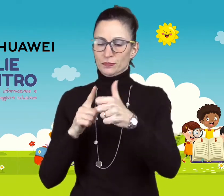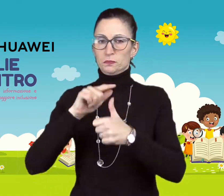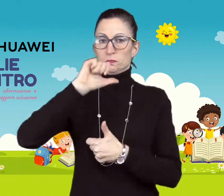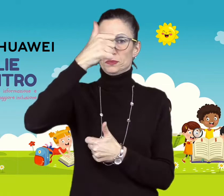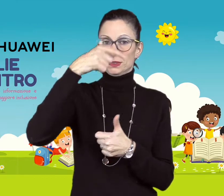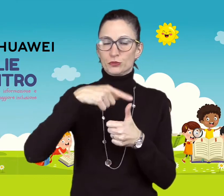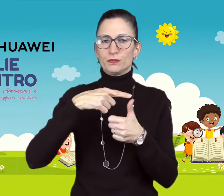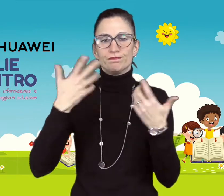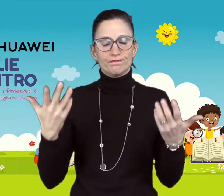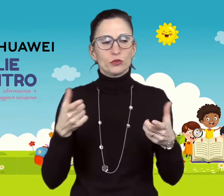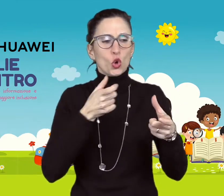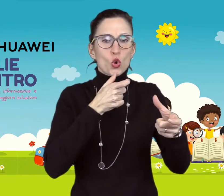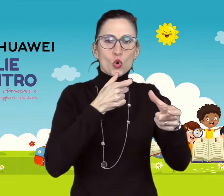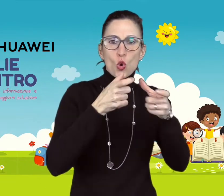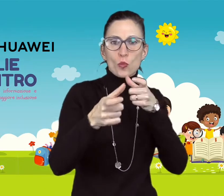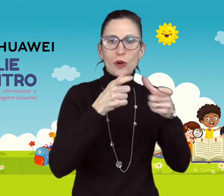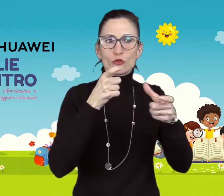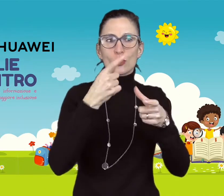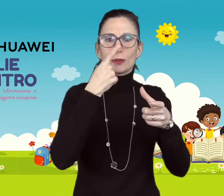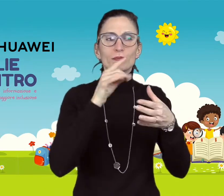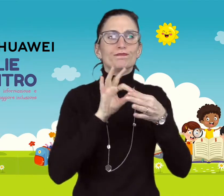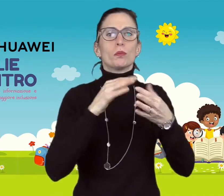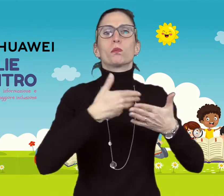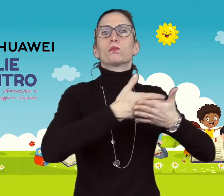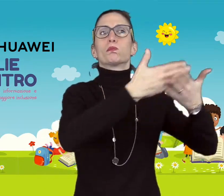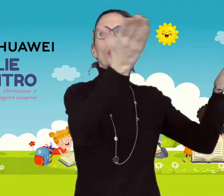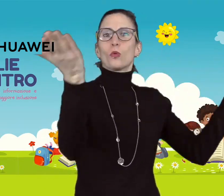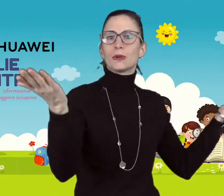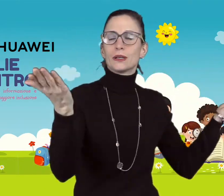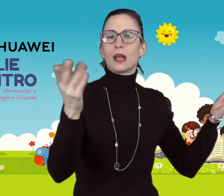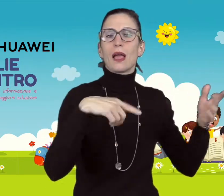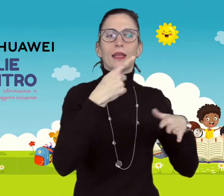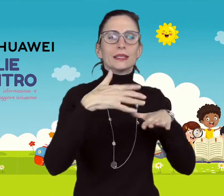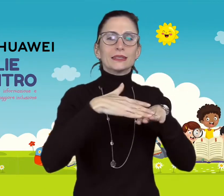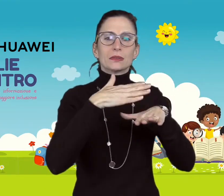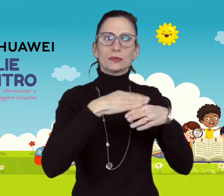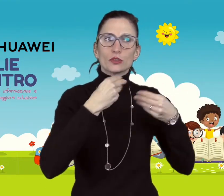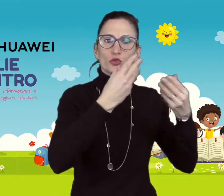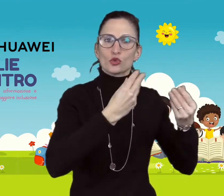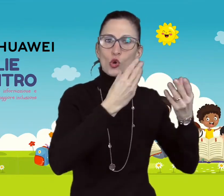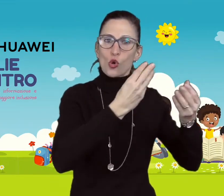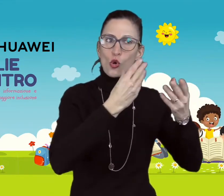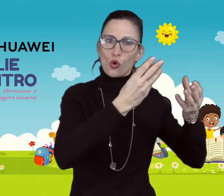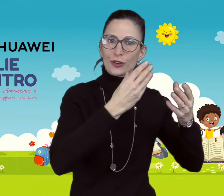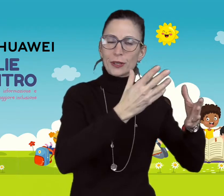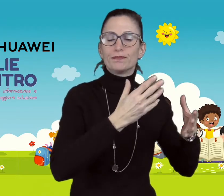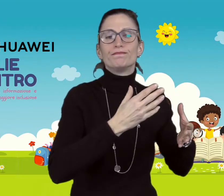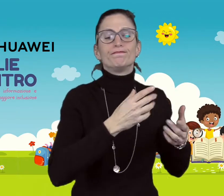1- comunicazione, intesa come sensibilizzazione e diffusione di informazioni alla società e all’opinione pubblica.